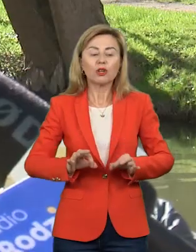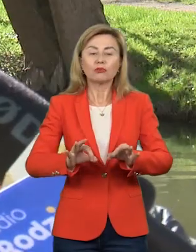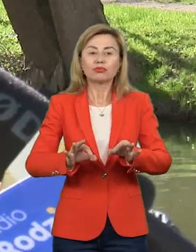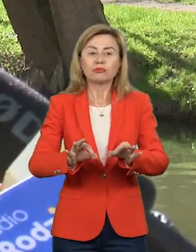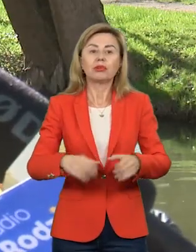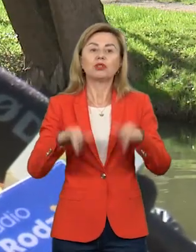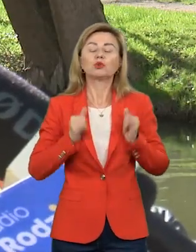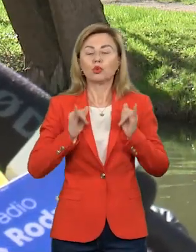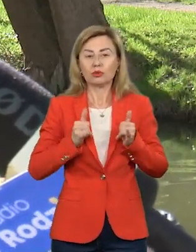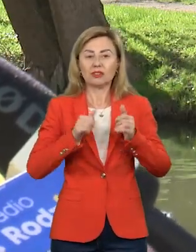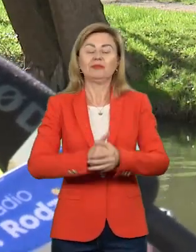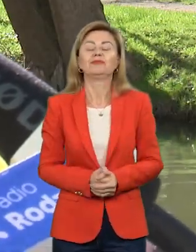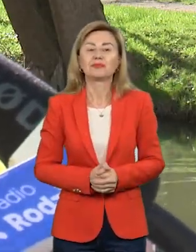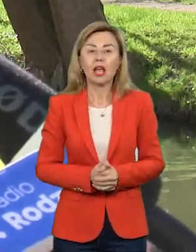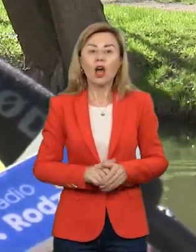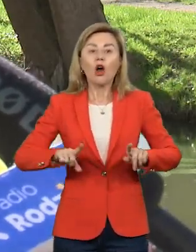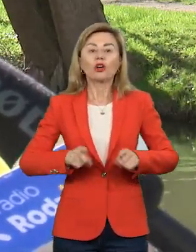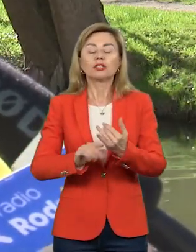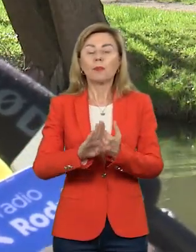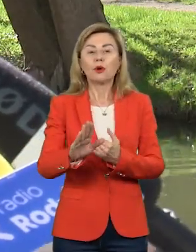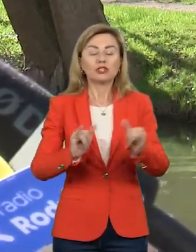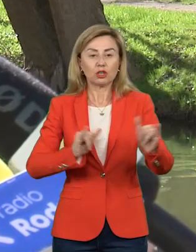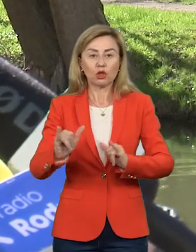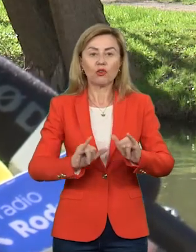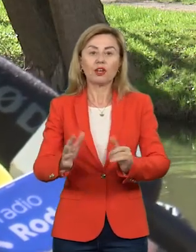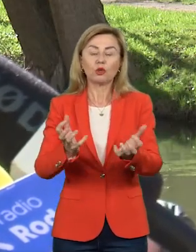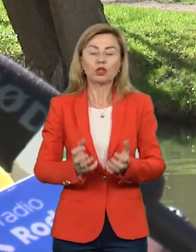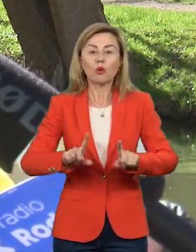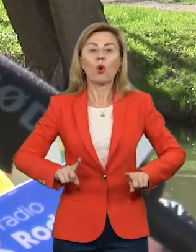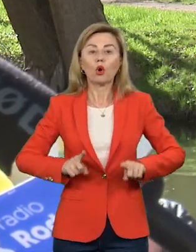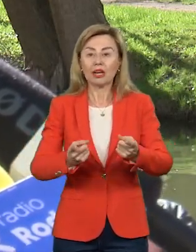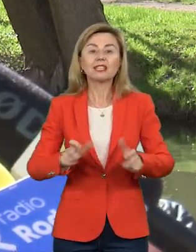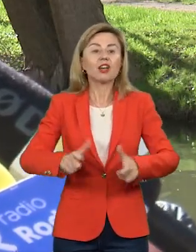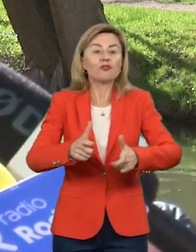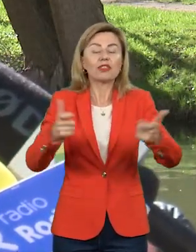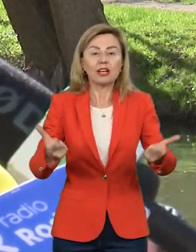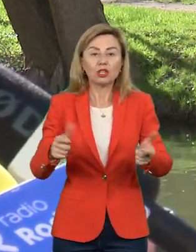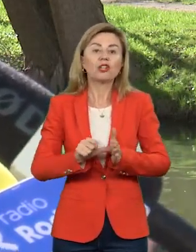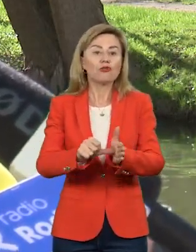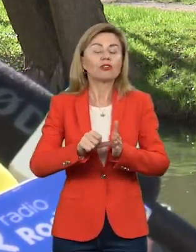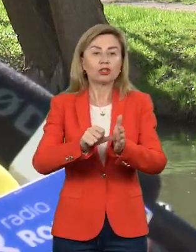Organizacje pozarządowe, które chcą organizować tego typu wydarzenia i chcą uzyskać wsparcie,